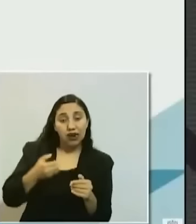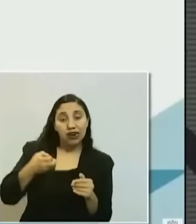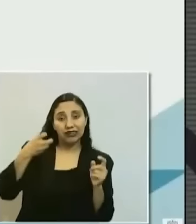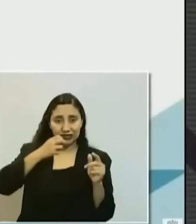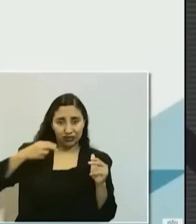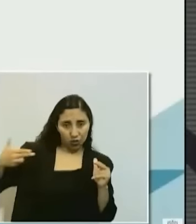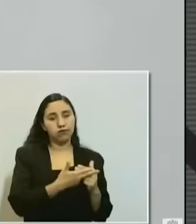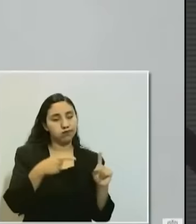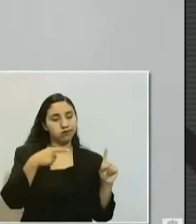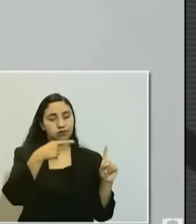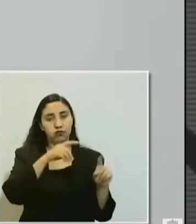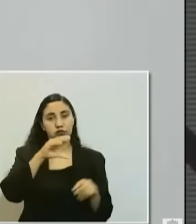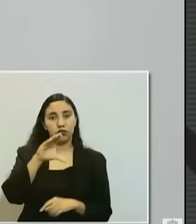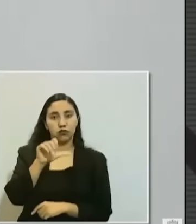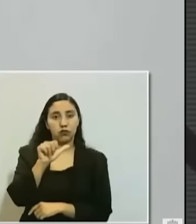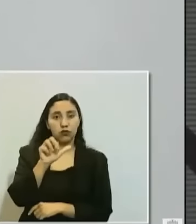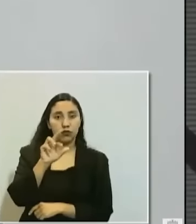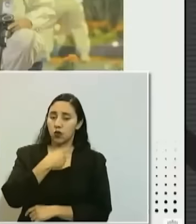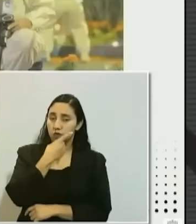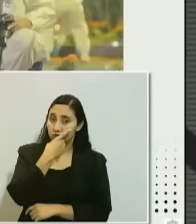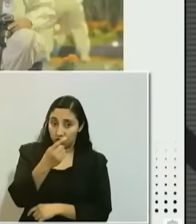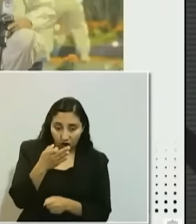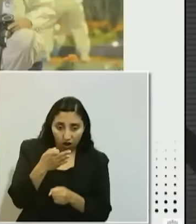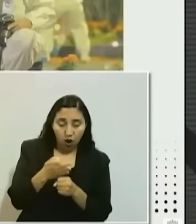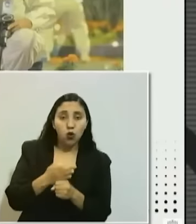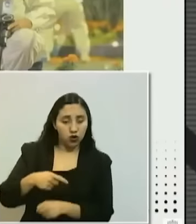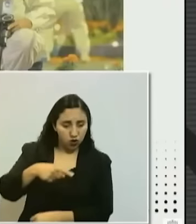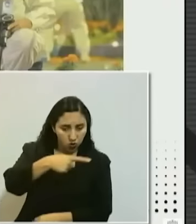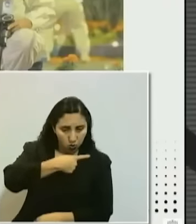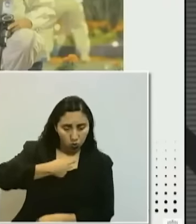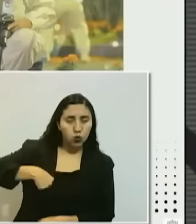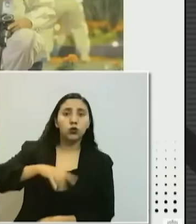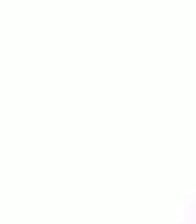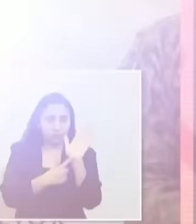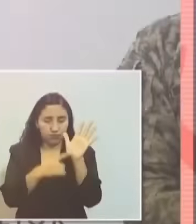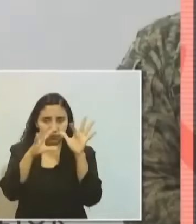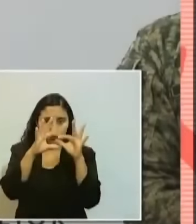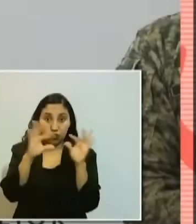investigación del homicidio de Carlos Manso están relacionadas con el crimen organizado. La Fiscalía